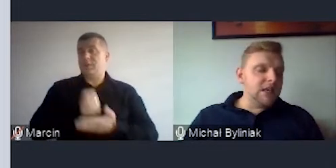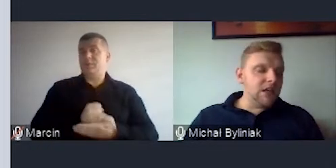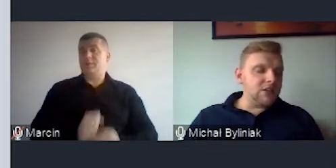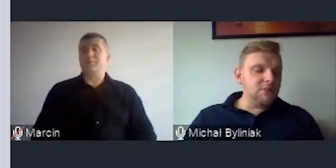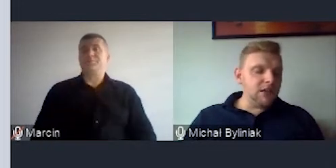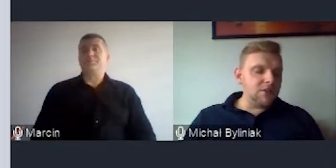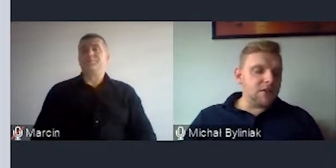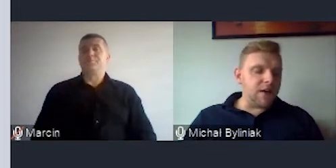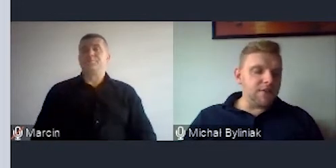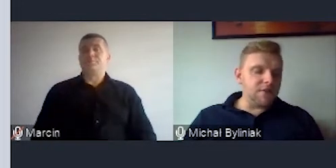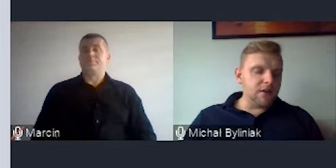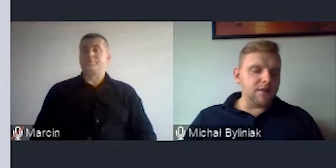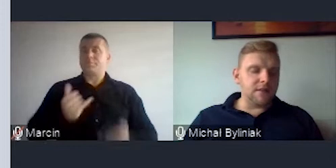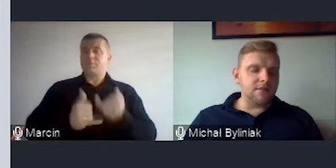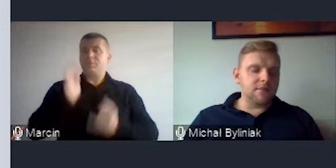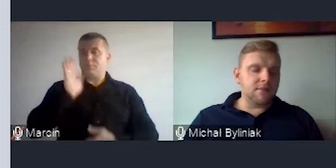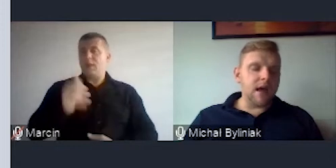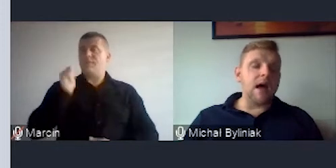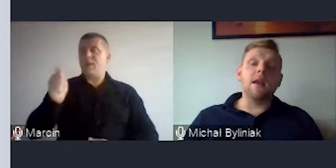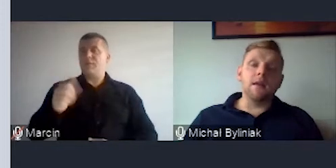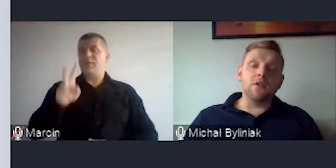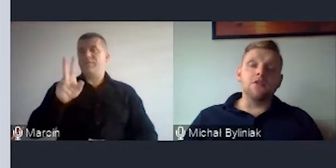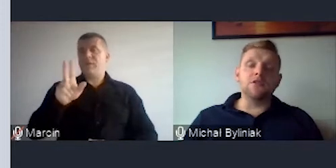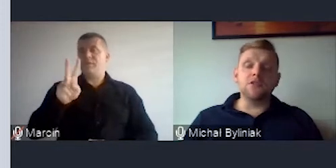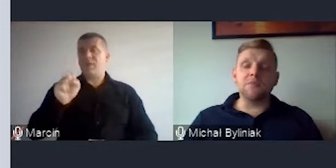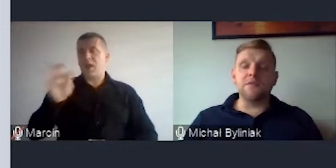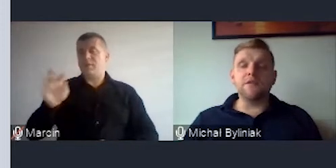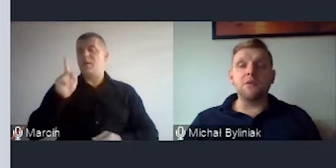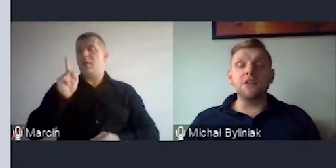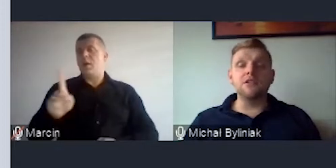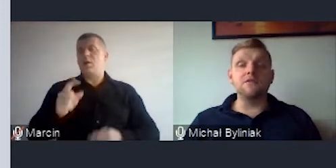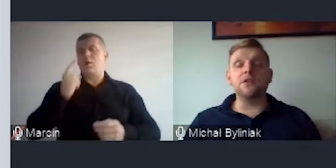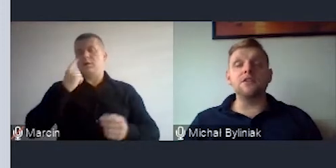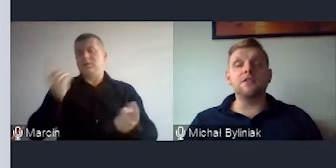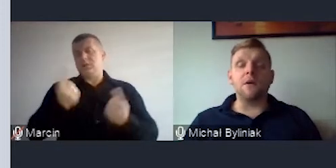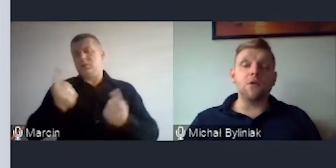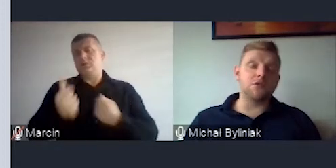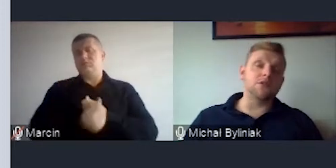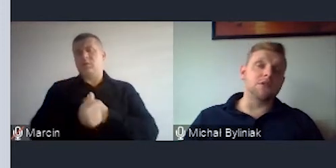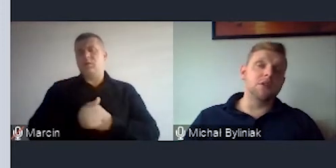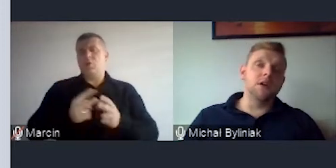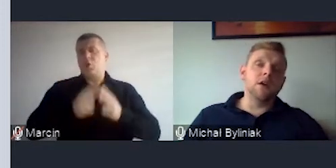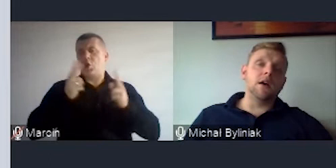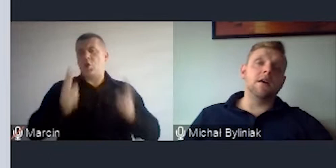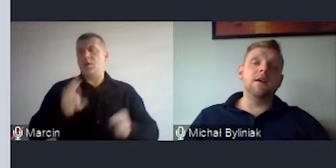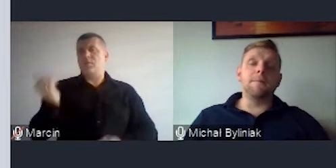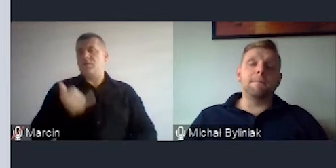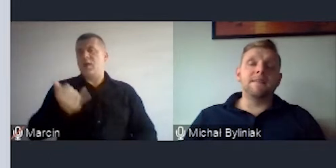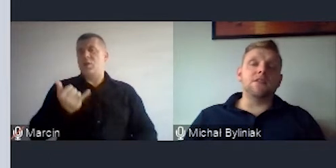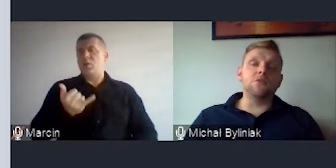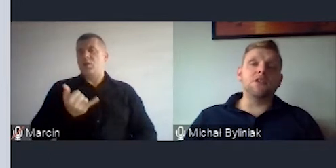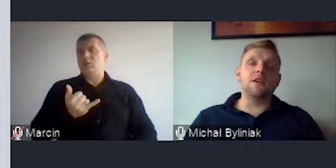Jeśli mieliście kwalifikowalny VAT, ale okoliczności spowodowały, że gdzieś w okresie trwałości zdarzyło się tak,